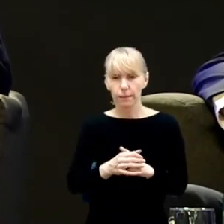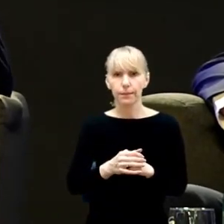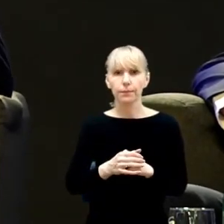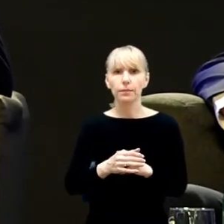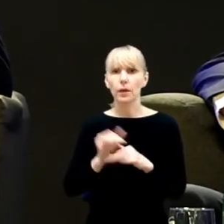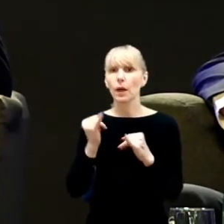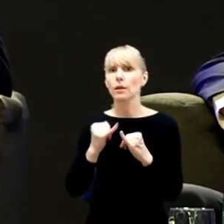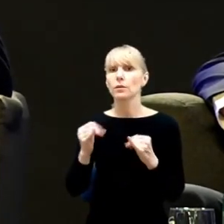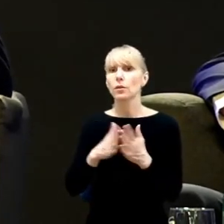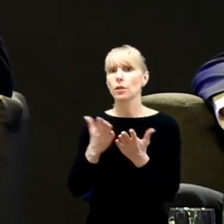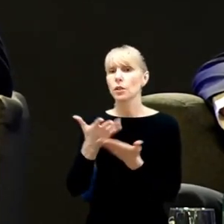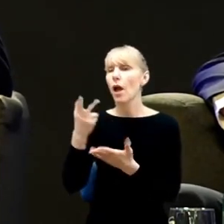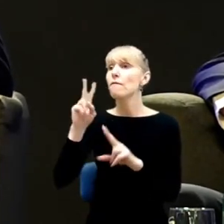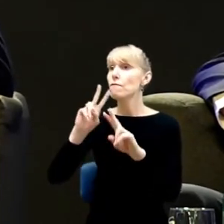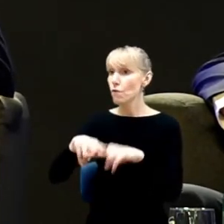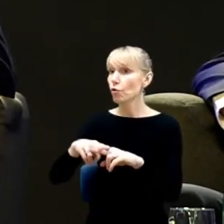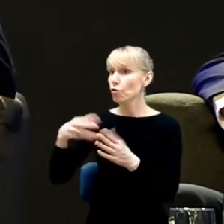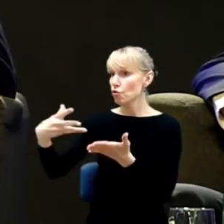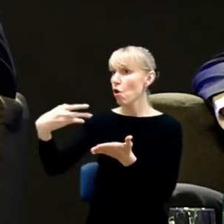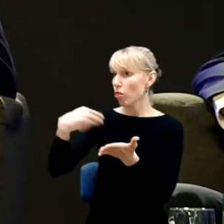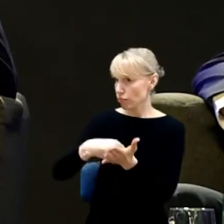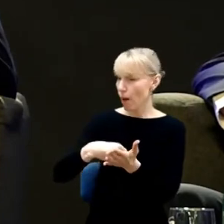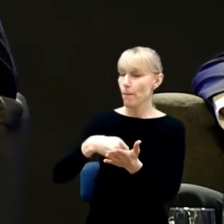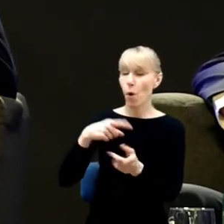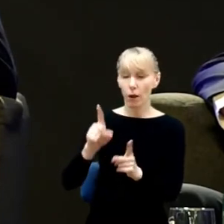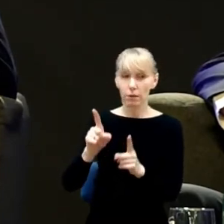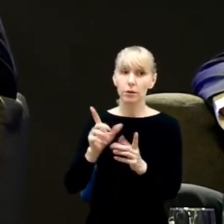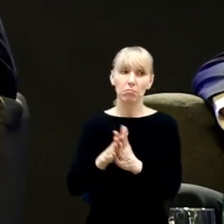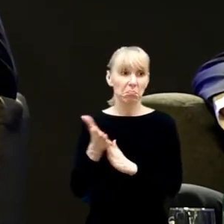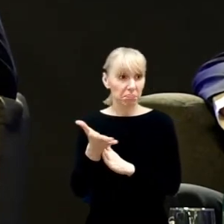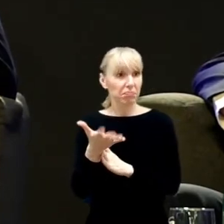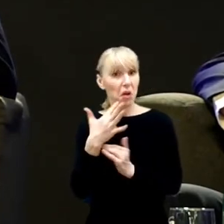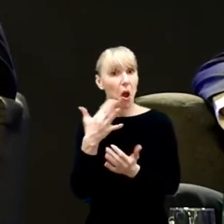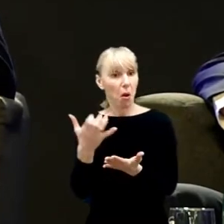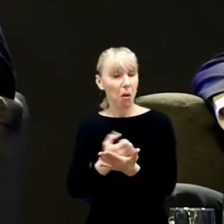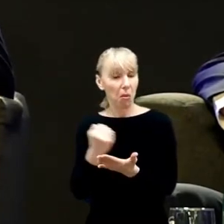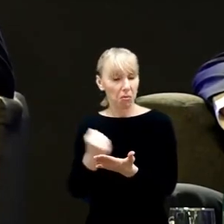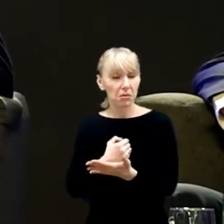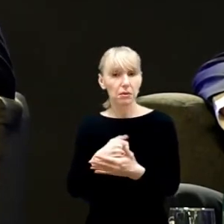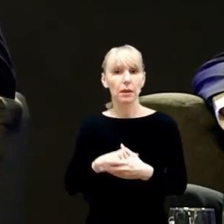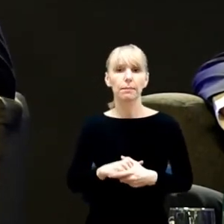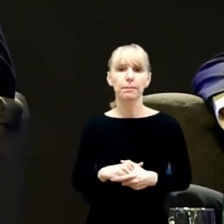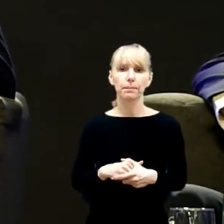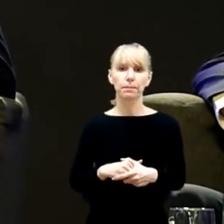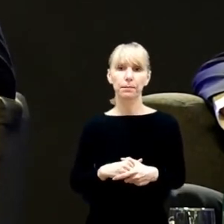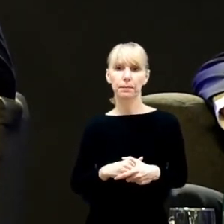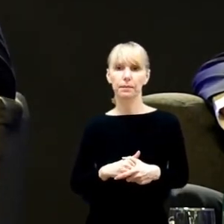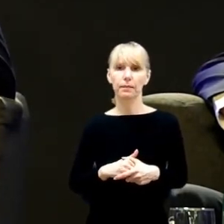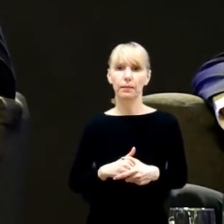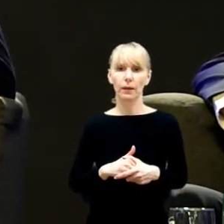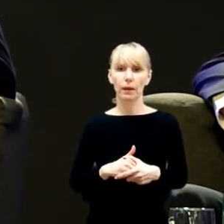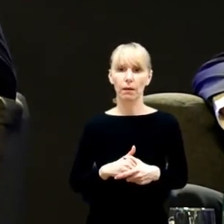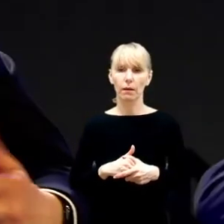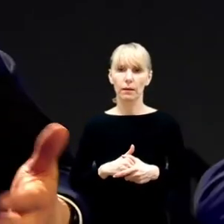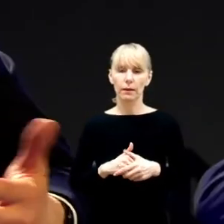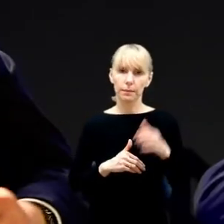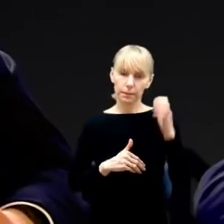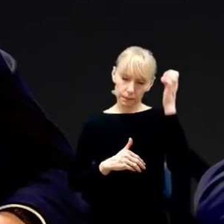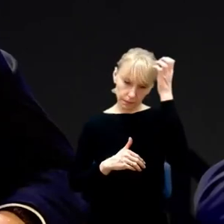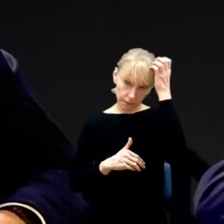I teraz troszkę więcej odnośnie tych innych instrumentów. Otóż Fundusz Dopłat daje możliwość korzystania, łączenia tych środków,